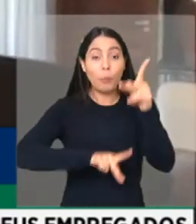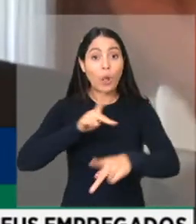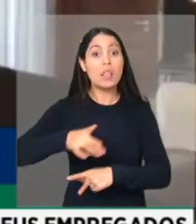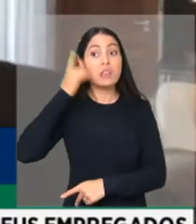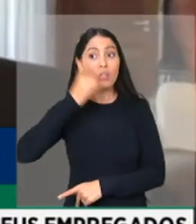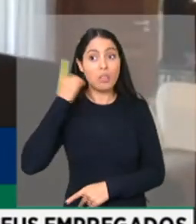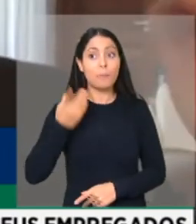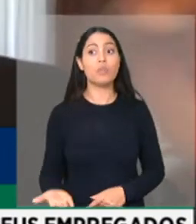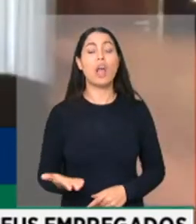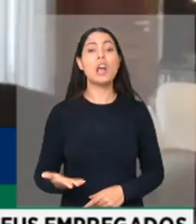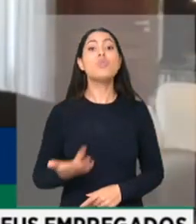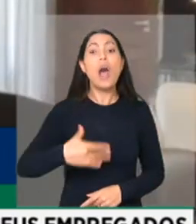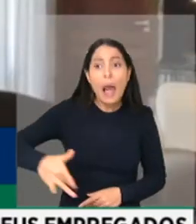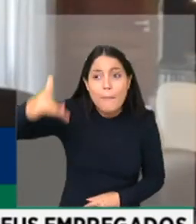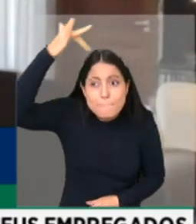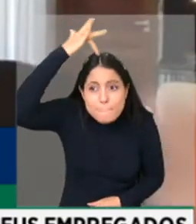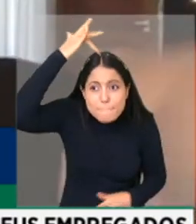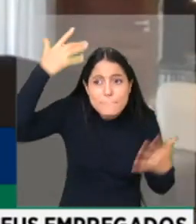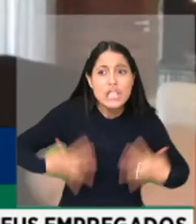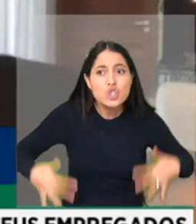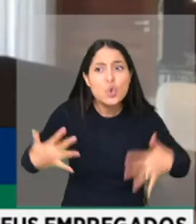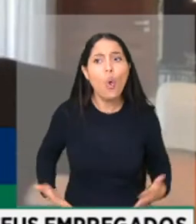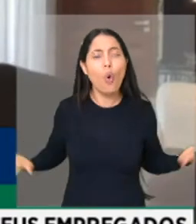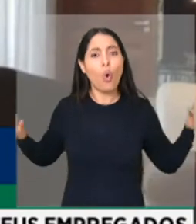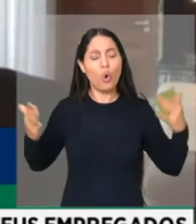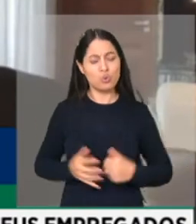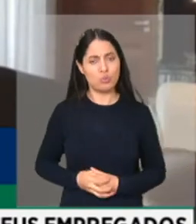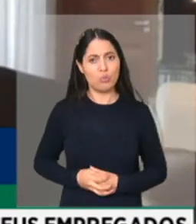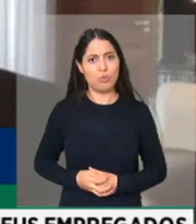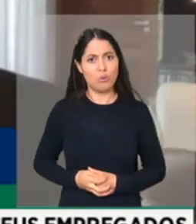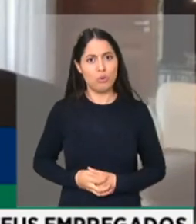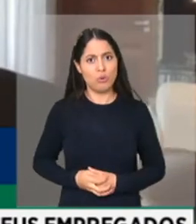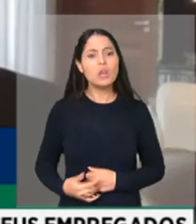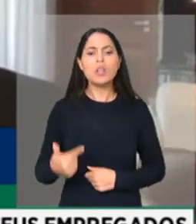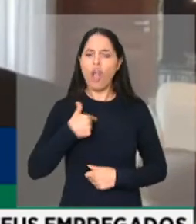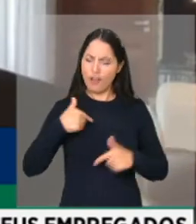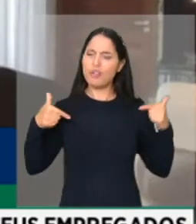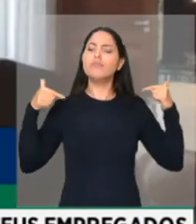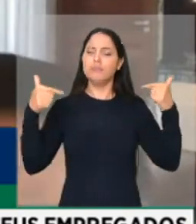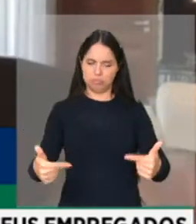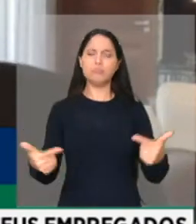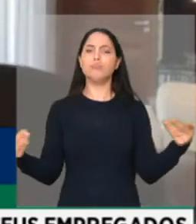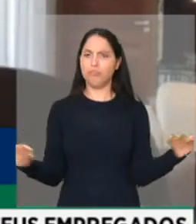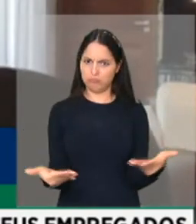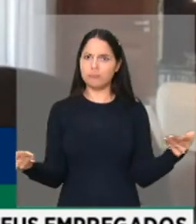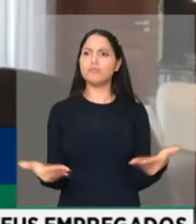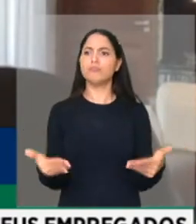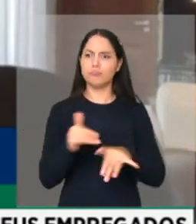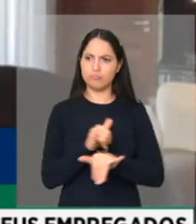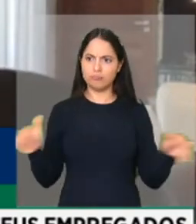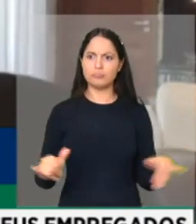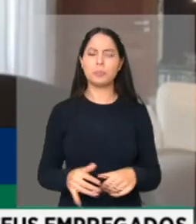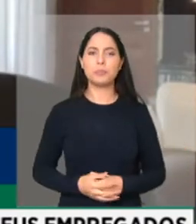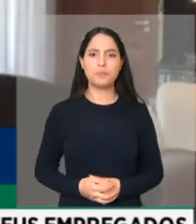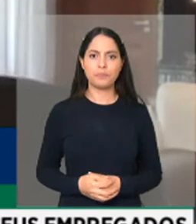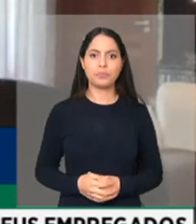ELEITOR SAIBA QUE O DEPUTADO WOLNEI QUEIROZ VOTOU CONTRA E ALERTOU OS DEPUTADOS QUE ISSO É UM ABSURDO, O QUE É QUE